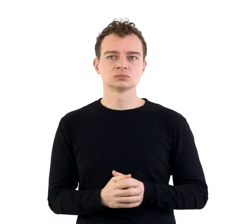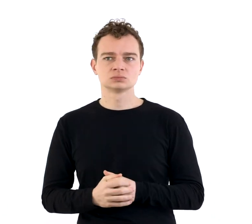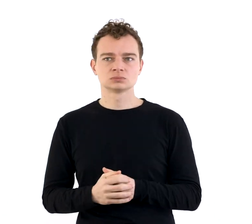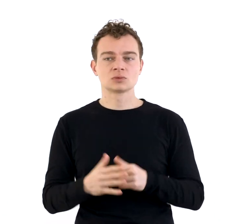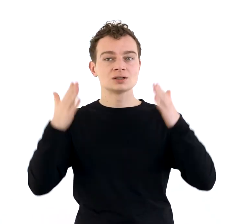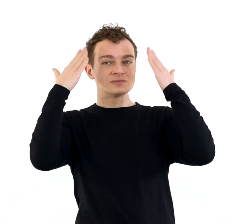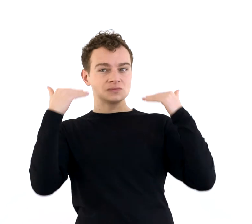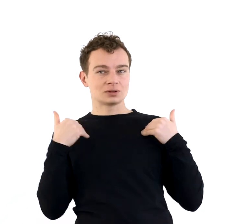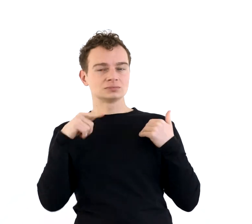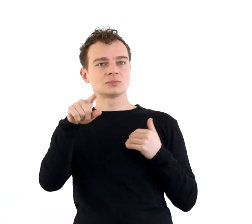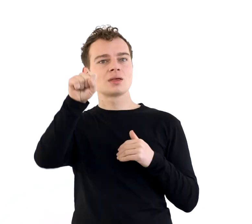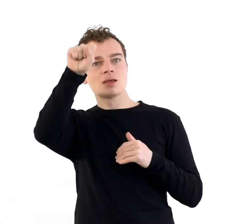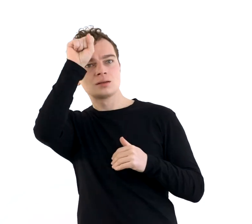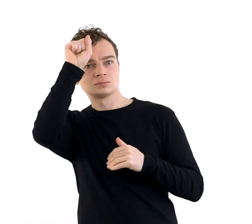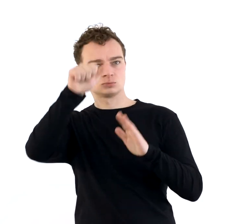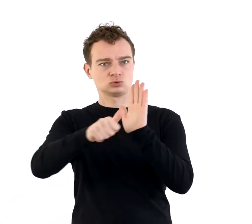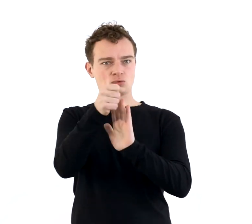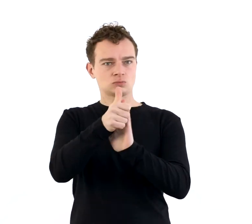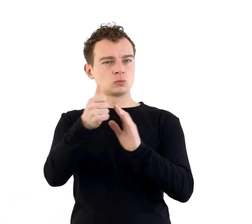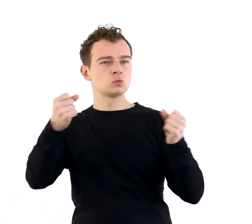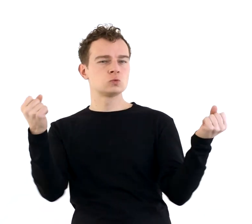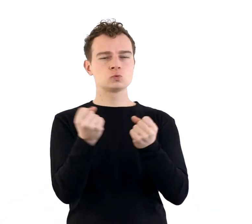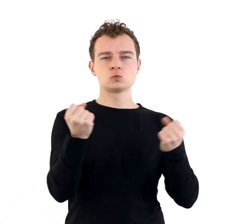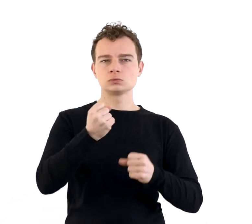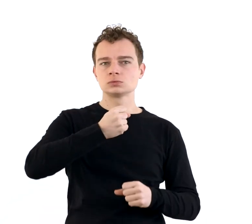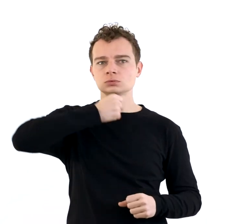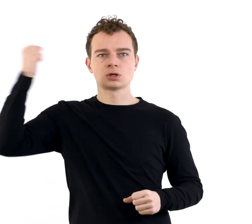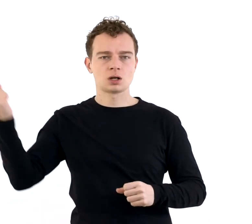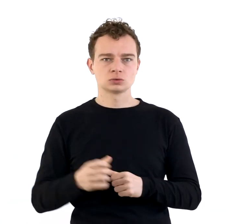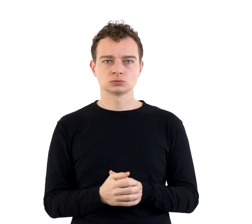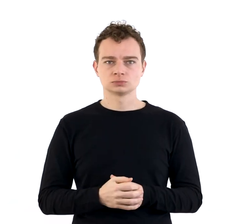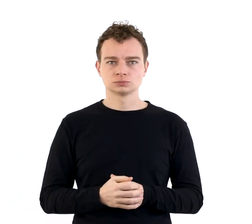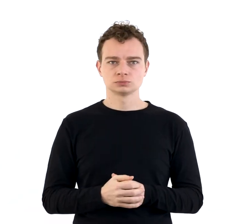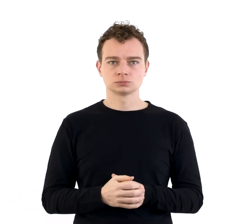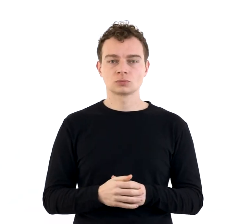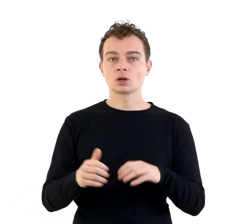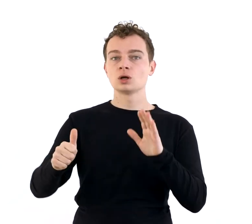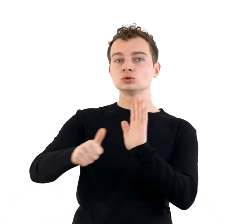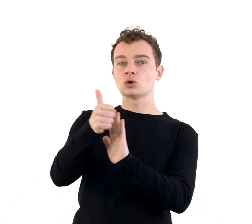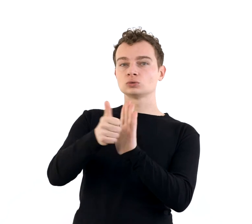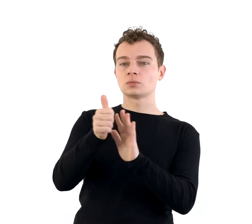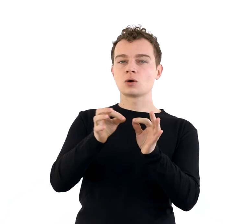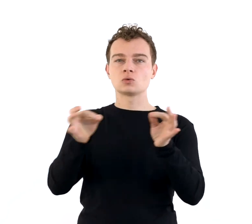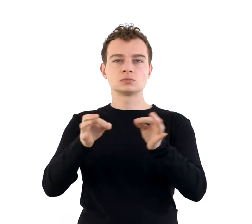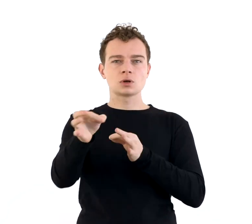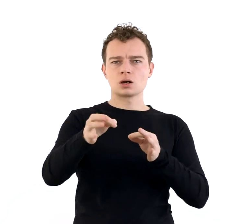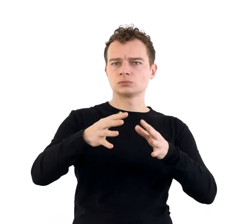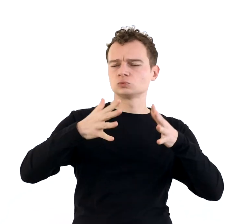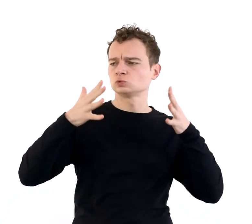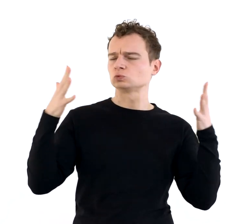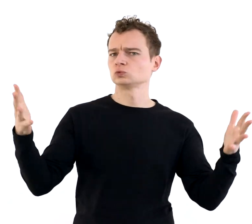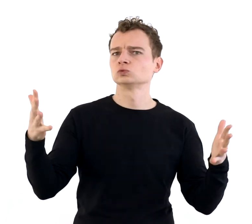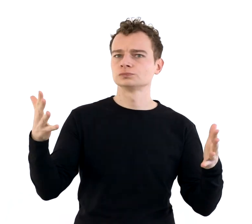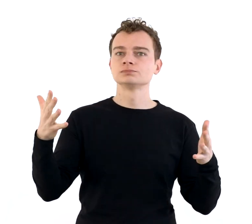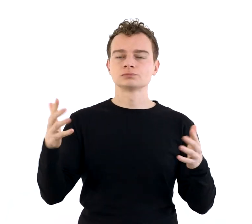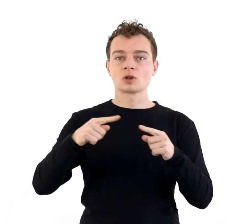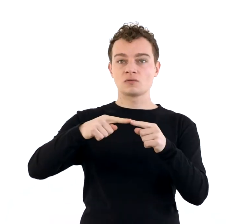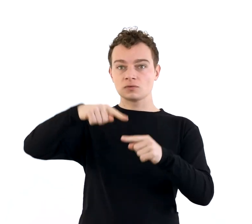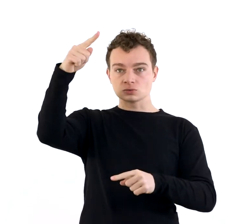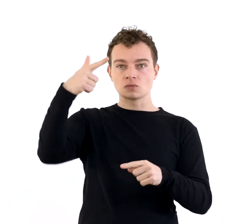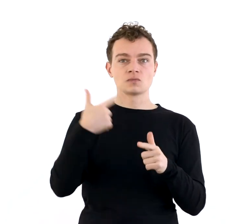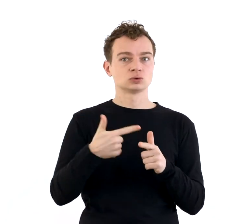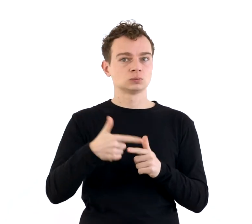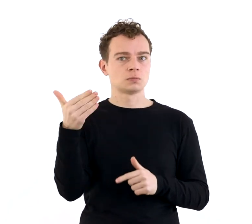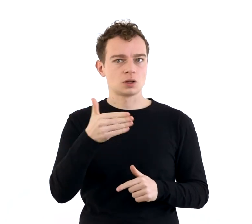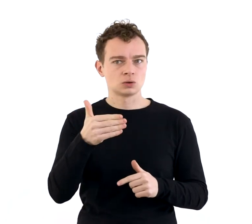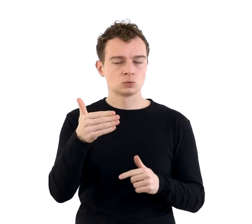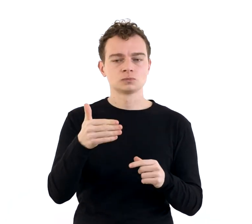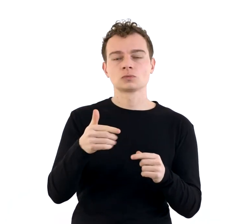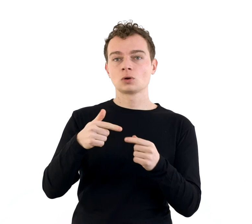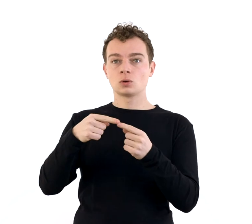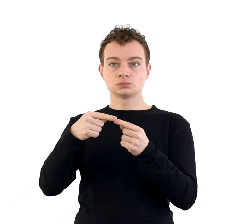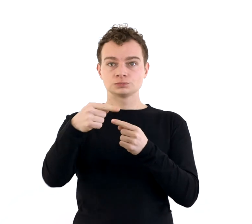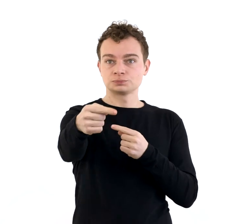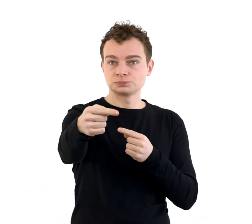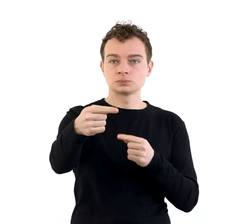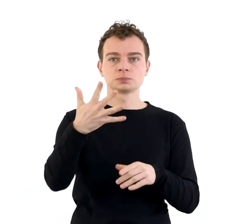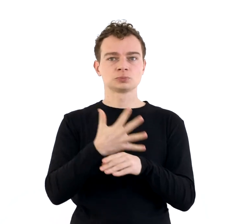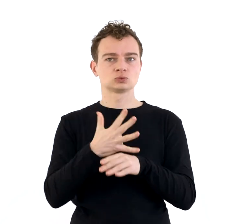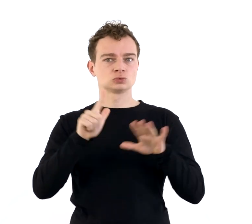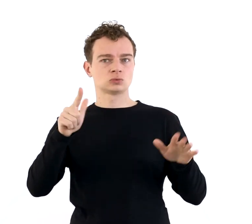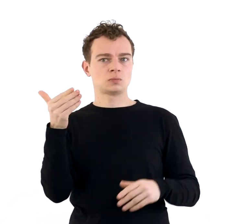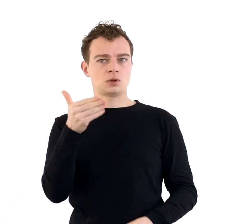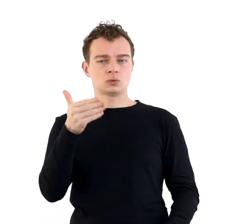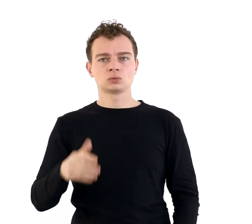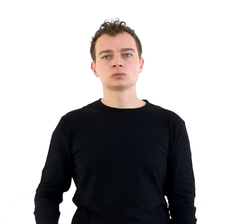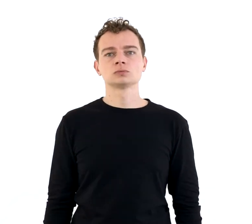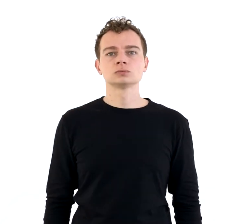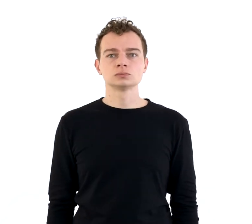Jest to najstarsza rzeźba egipska ogromnych rozmiarów: wys. 20 m, dług. 57 m.